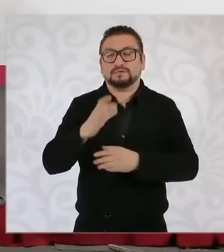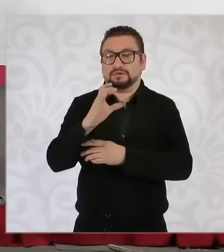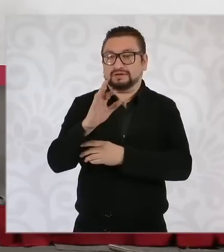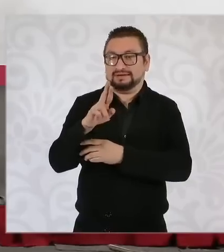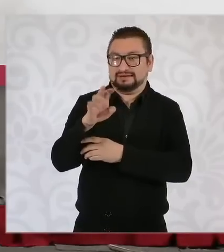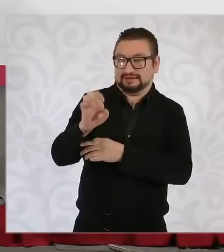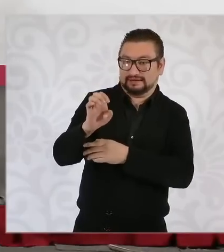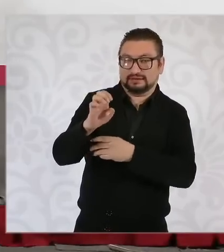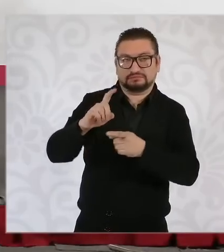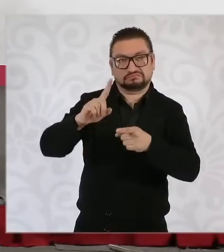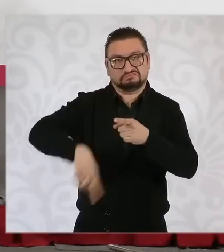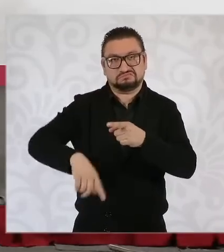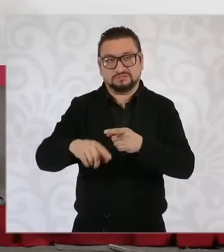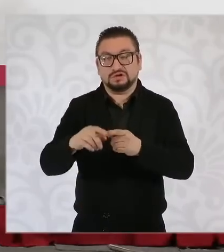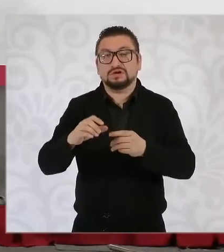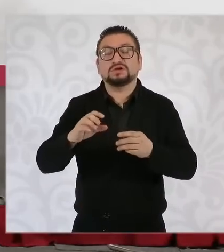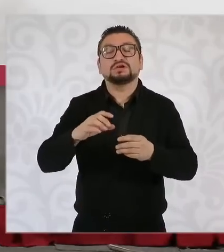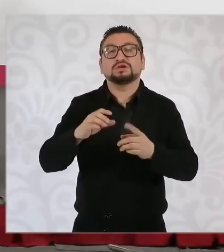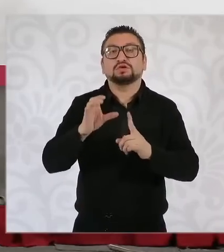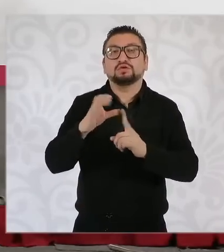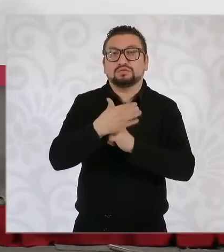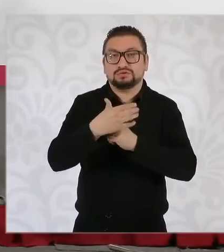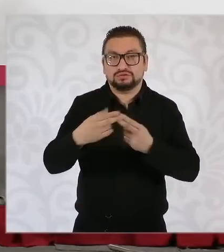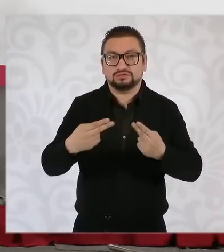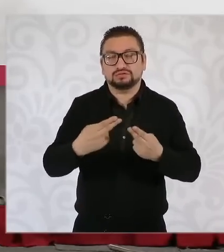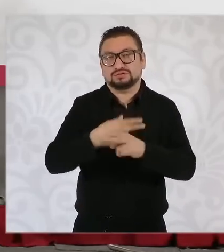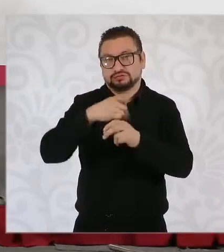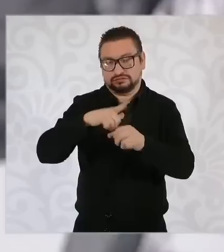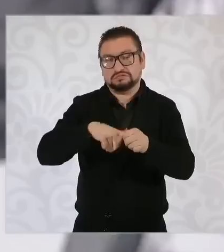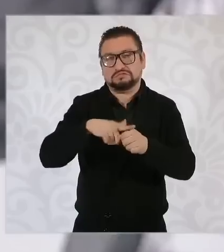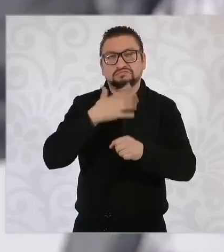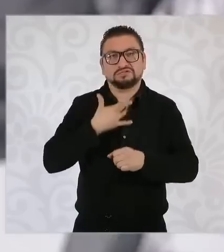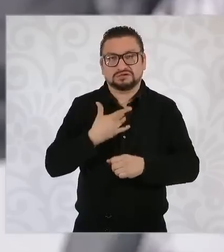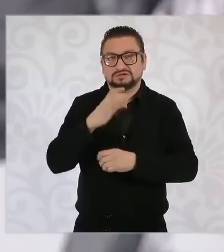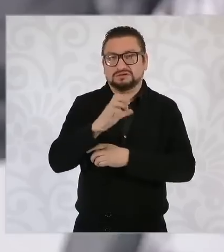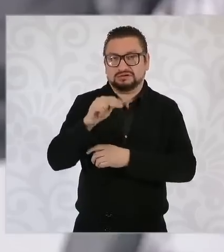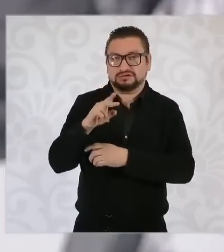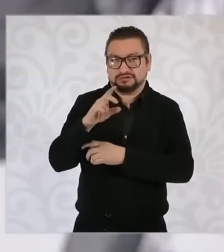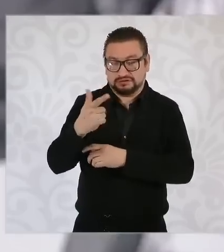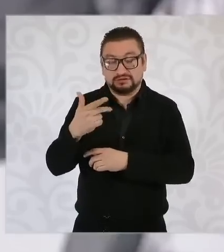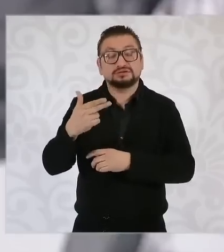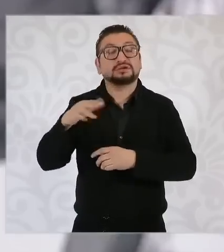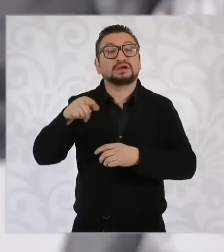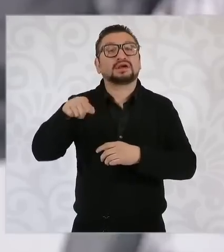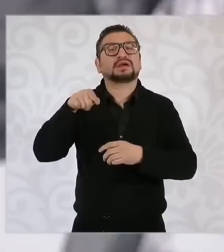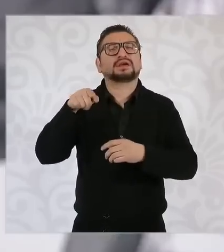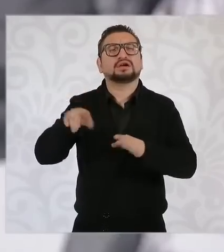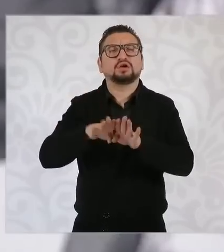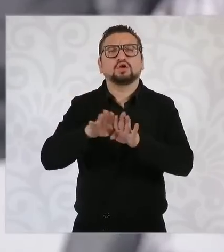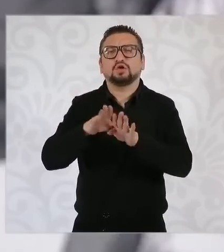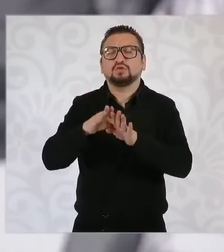la Comisión Nacional de hidrocarburos las cnh se distribuye de mejor manera las facultades